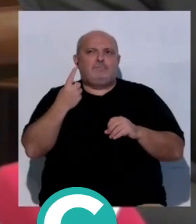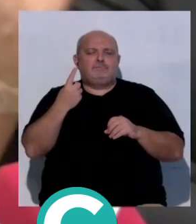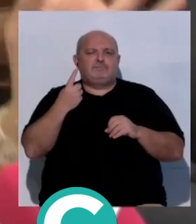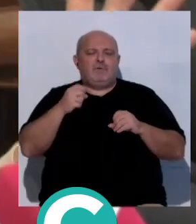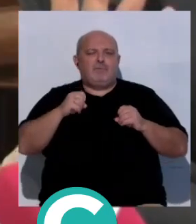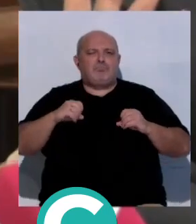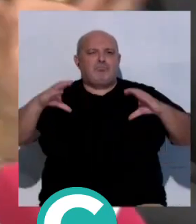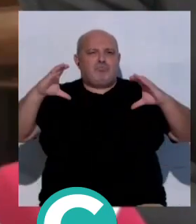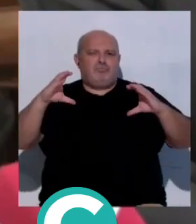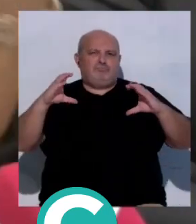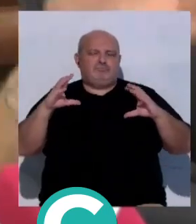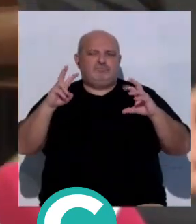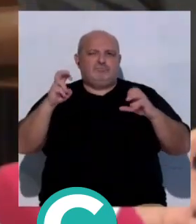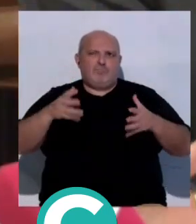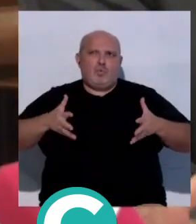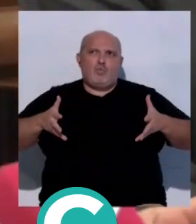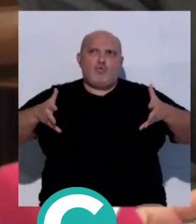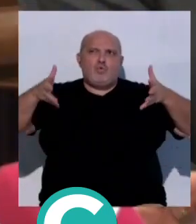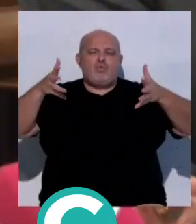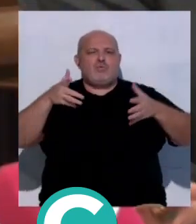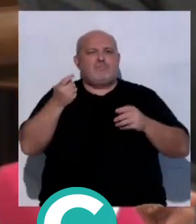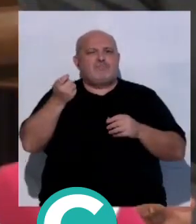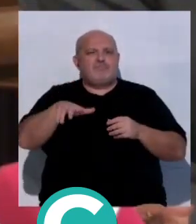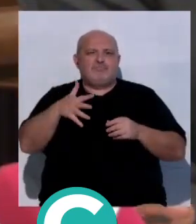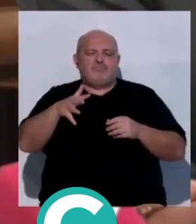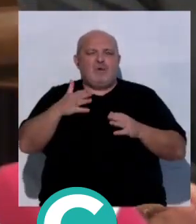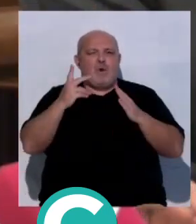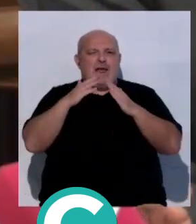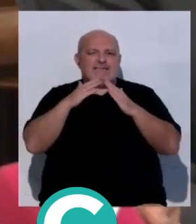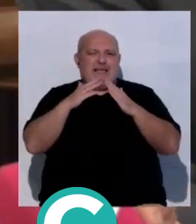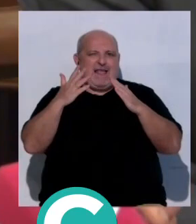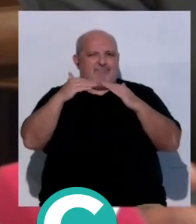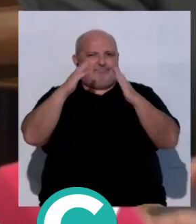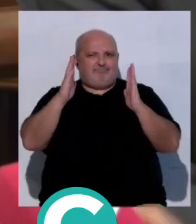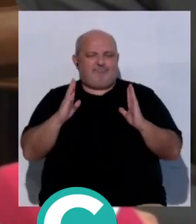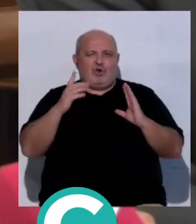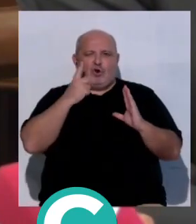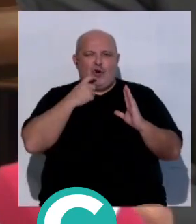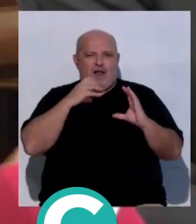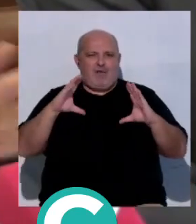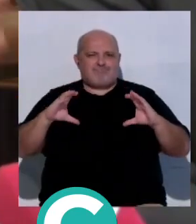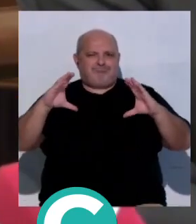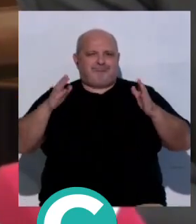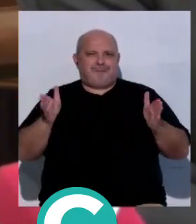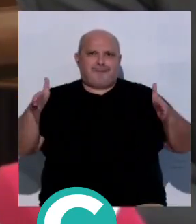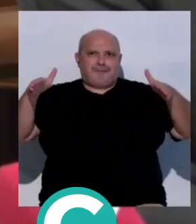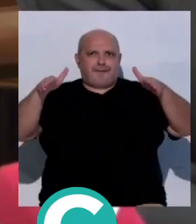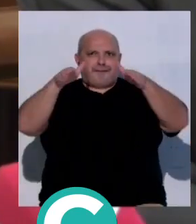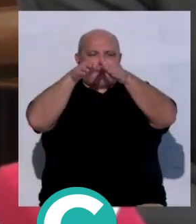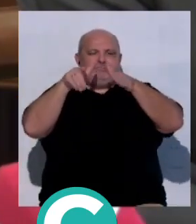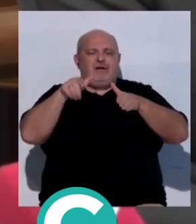es una un hinchable enorme que simula como una como una casita roja en la que se llena de humo